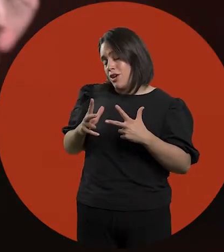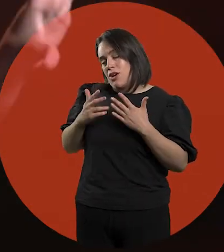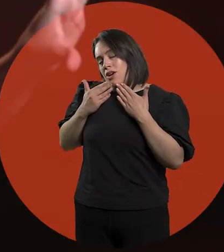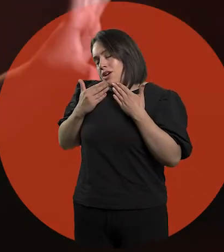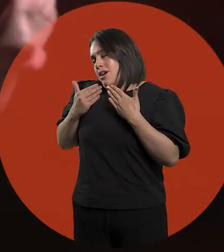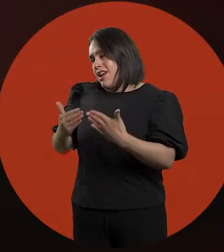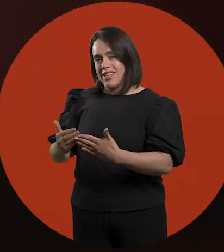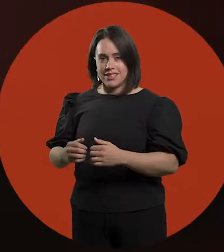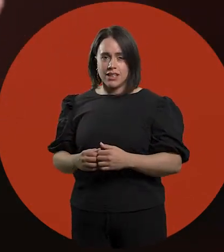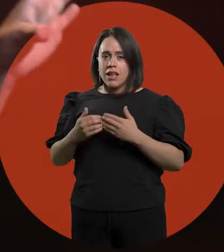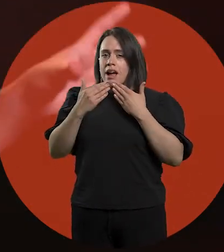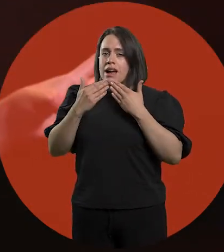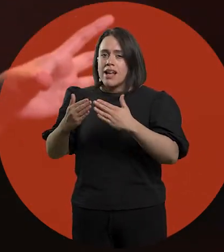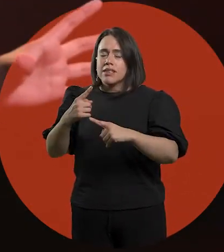Gracias. En todo ese contexto.